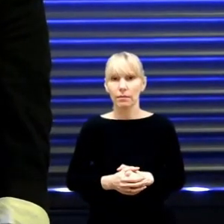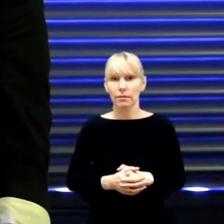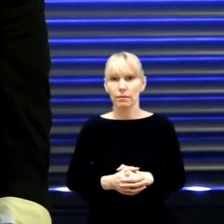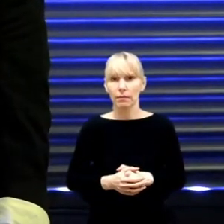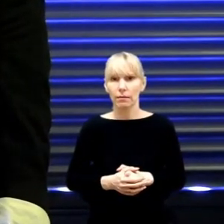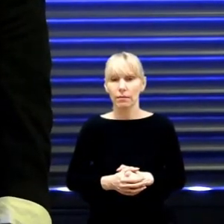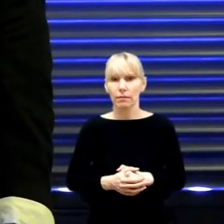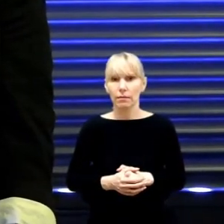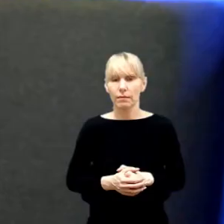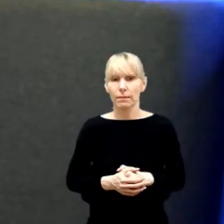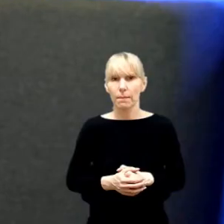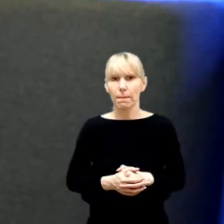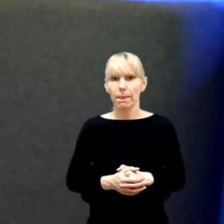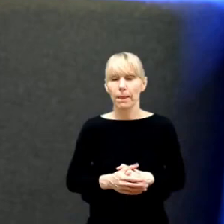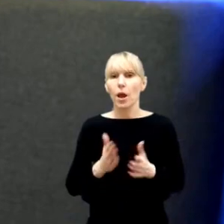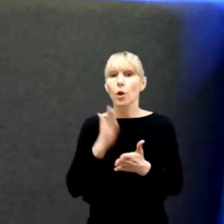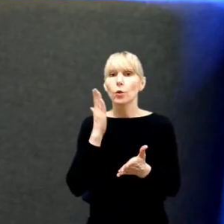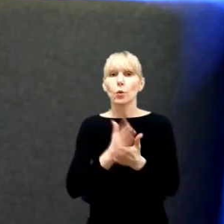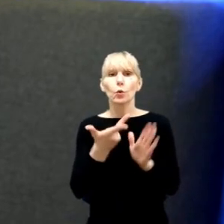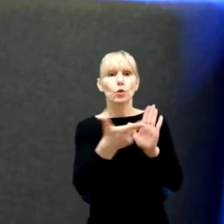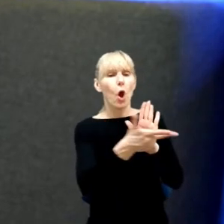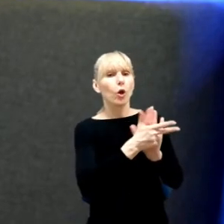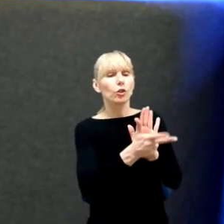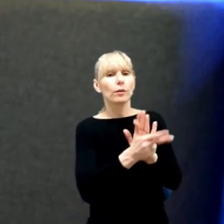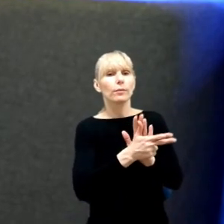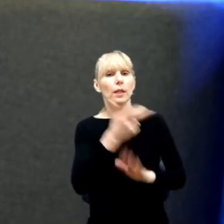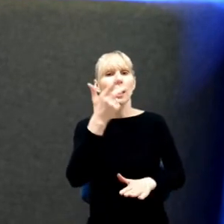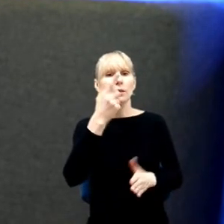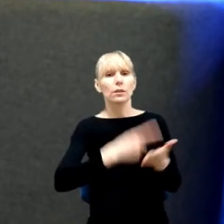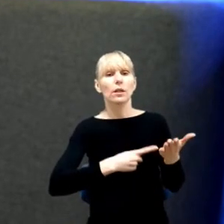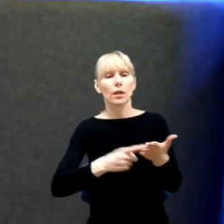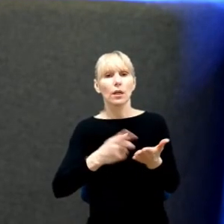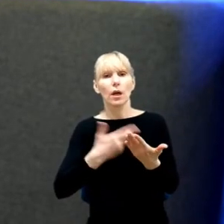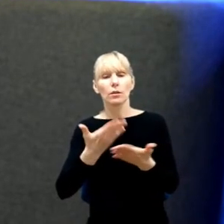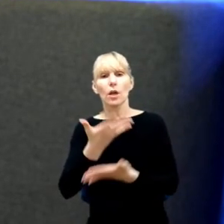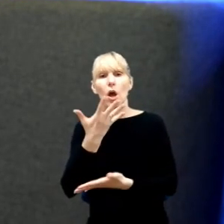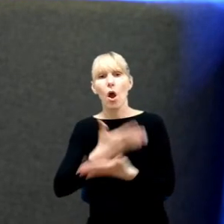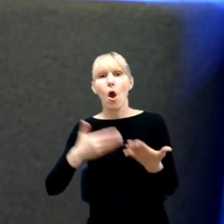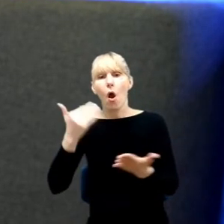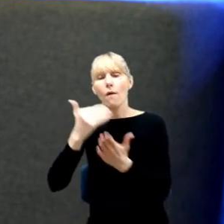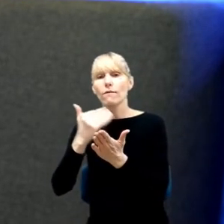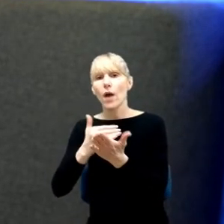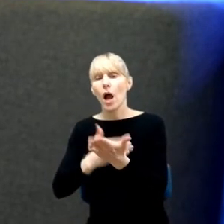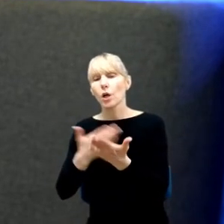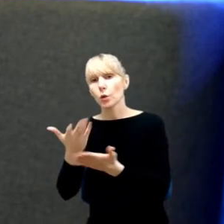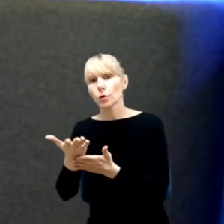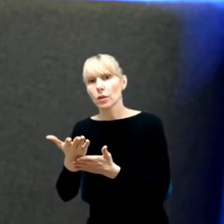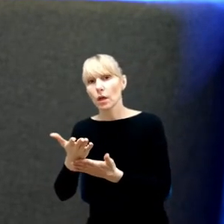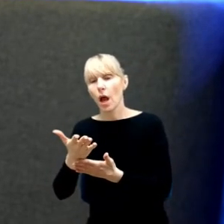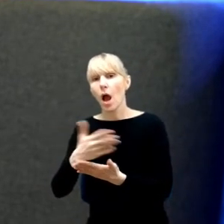18 razy odmówiliśmy decyzję o warunkach zabudowy na jedną nieruchomość, w końcu sąd ją uznał, przyznał tą nieruchomość,